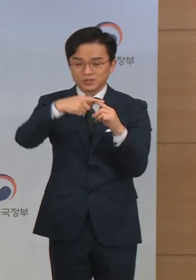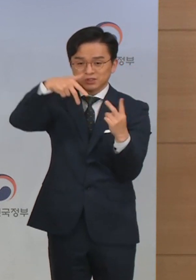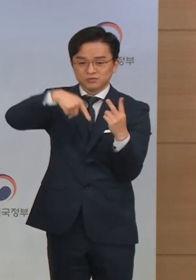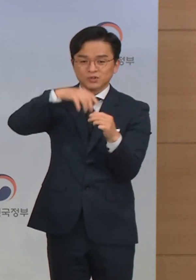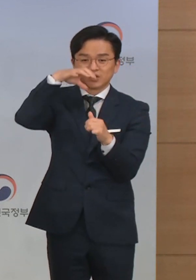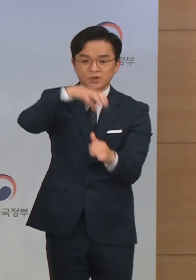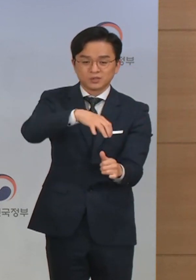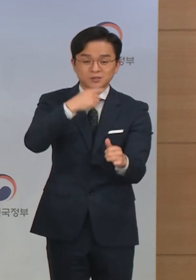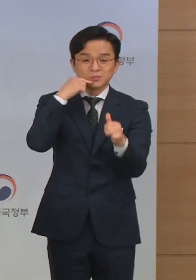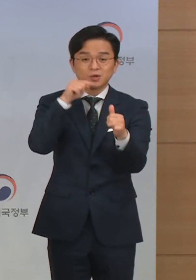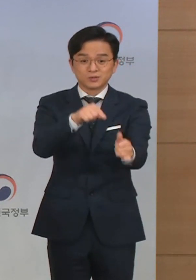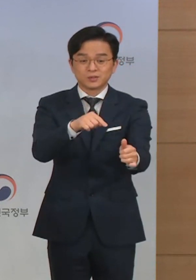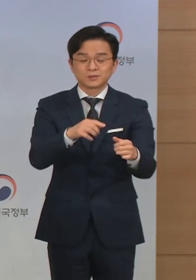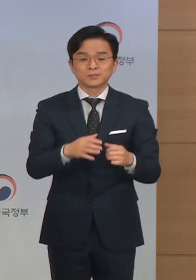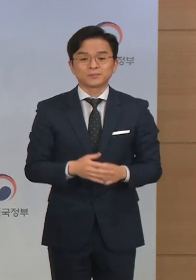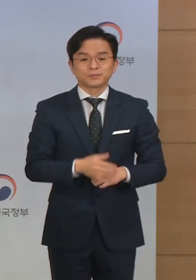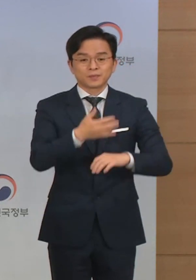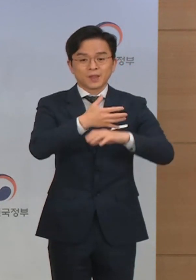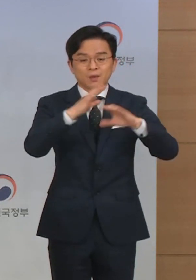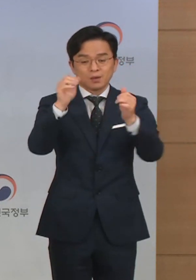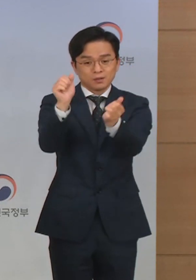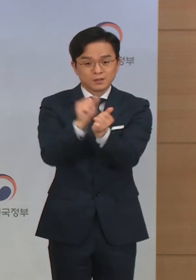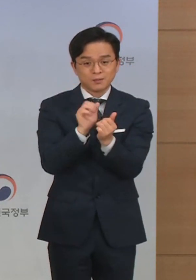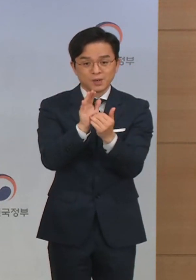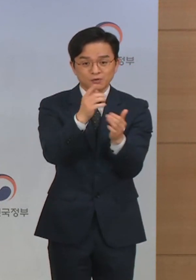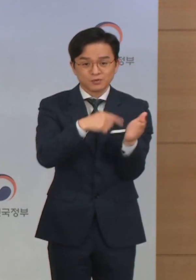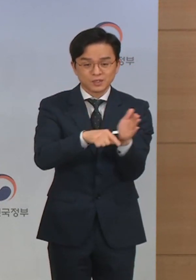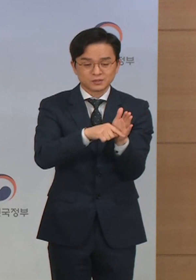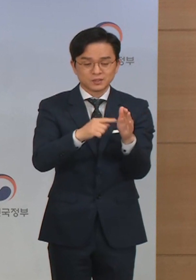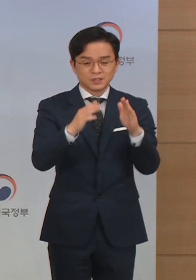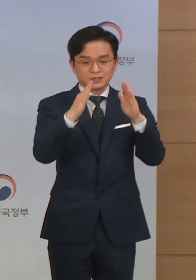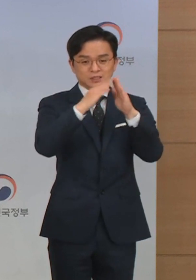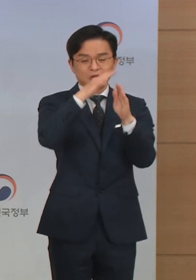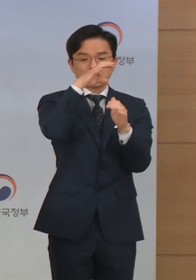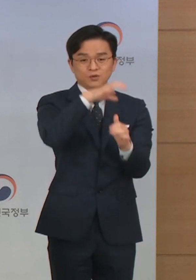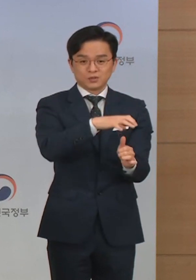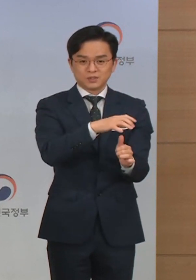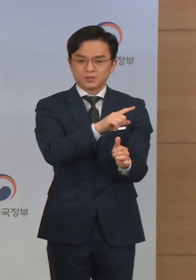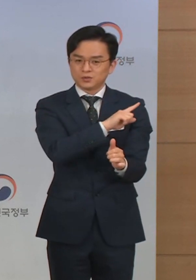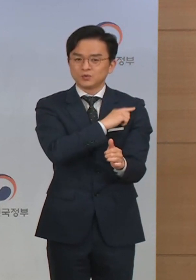해외 유입 차단을 위해 자가 경리 에 대한 관리가 무엇보다 중요해 졌습니다